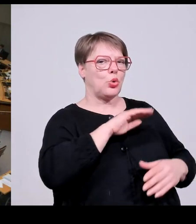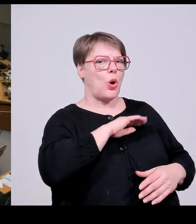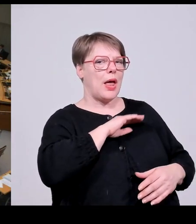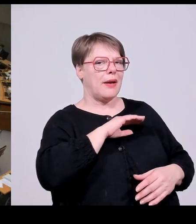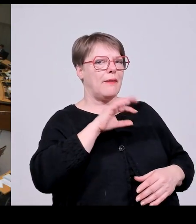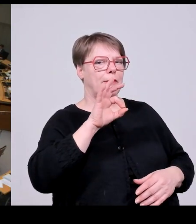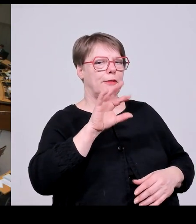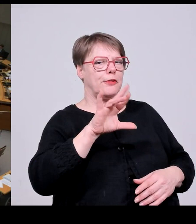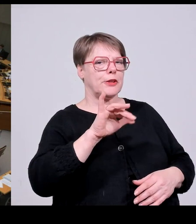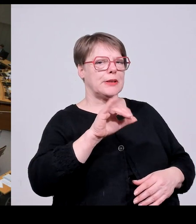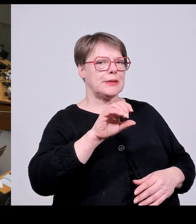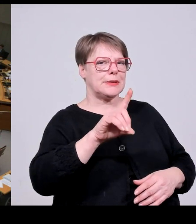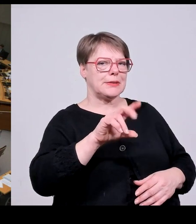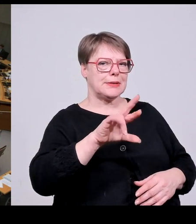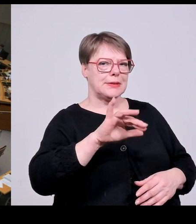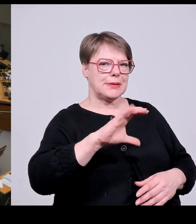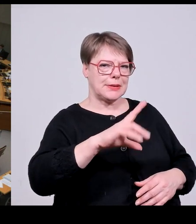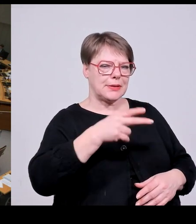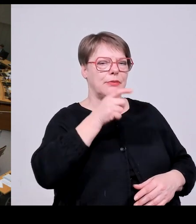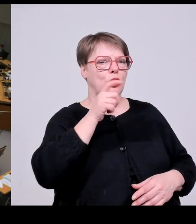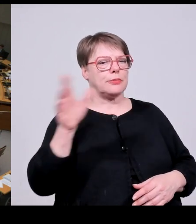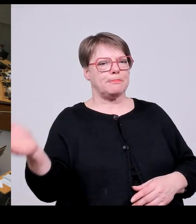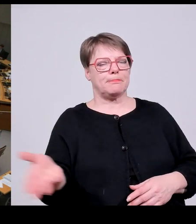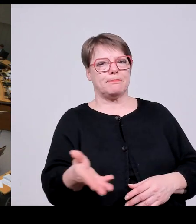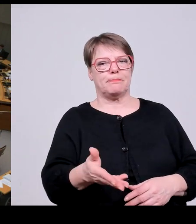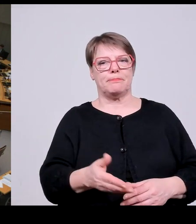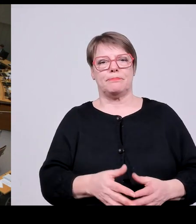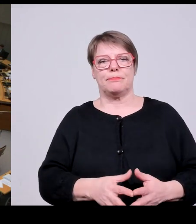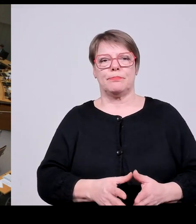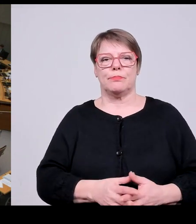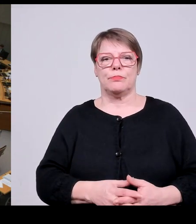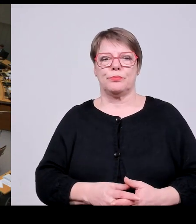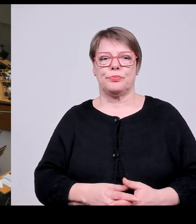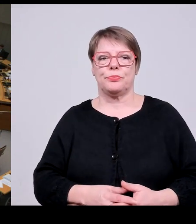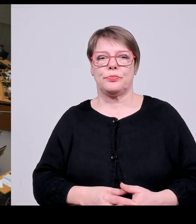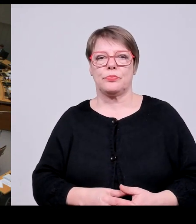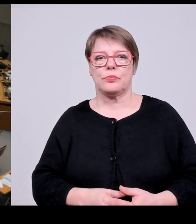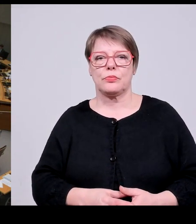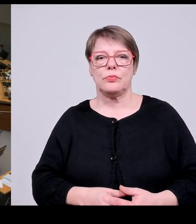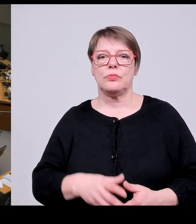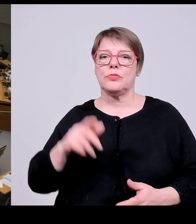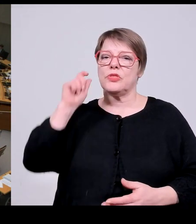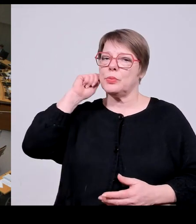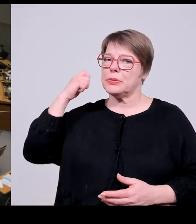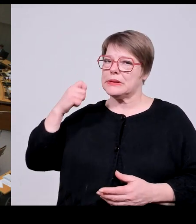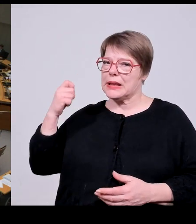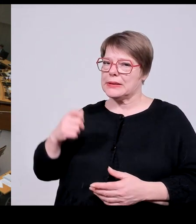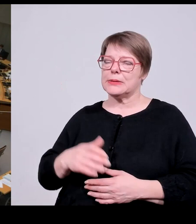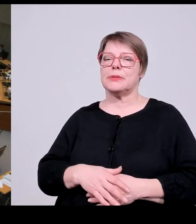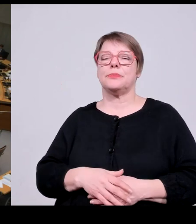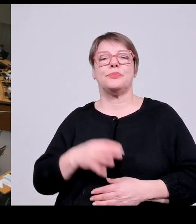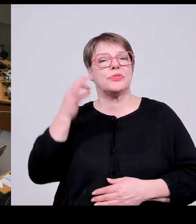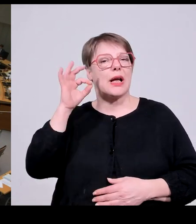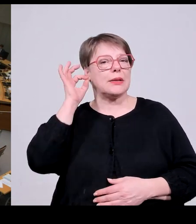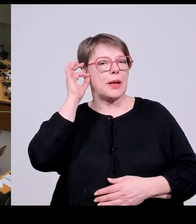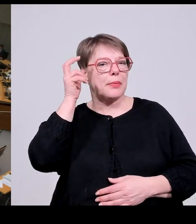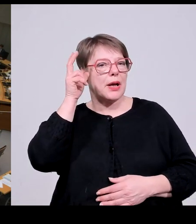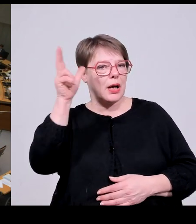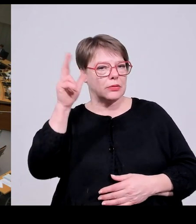Frau Präsidentin, meine sehr verehrten Damen und Herren! Nicht nur dem Antrag der FDP Fraktion für den Bau der TVO. sind wir sehr dankbar.